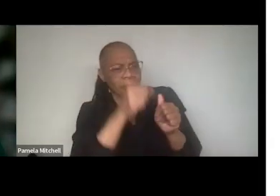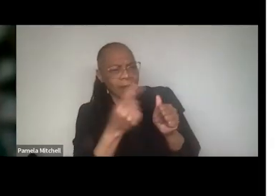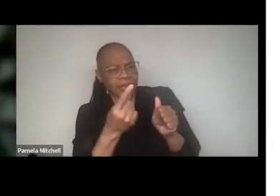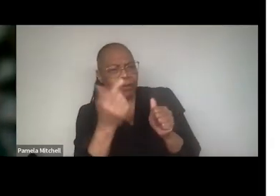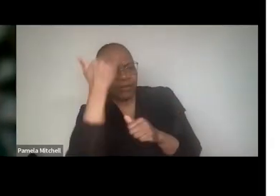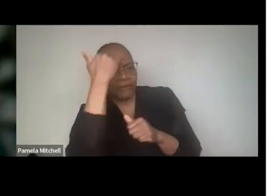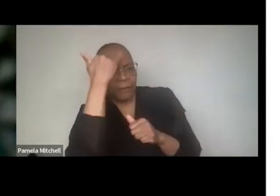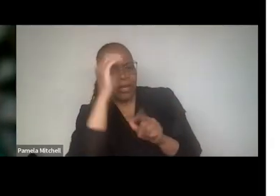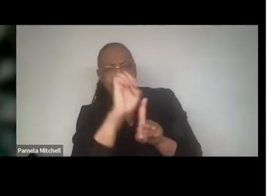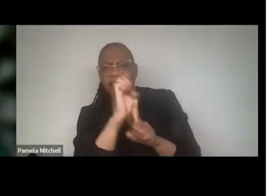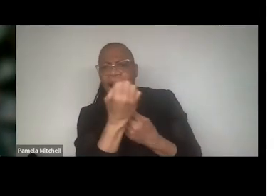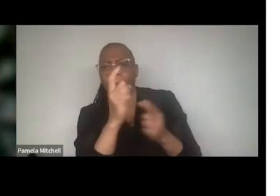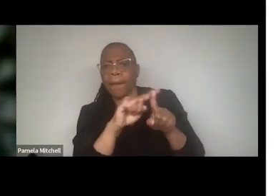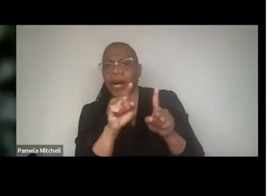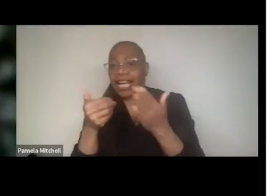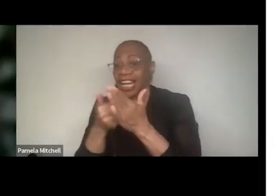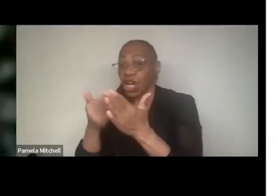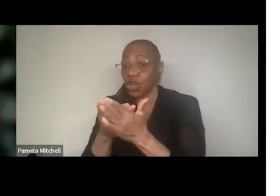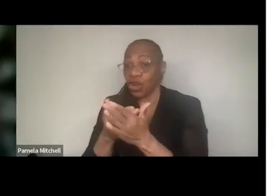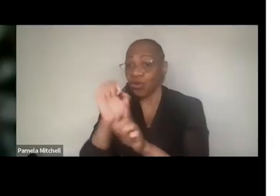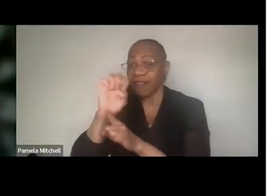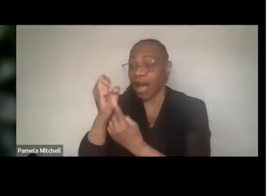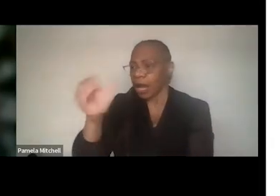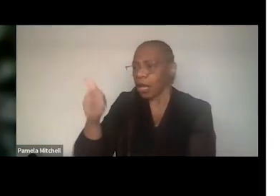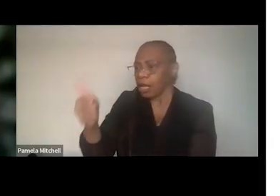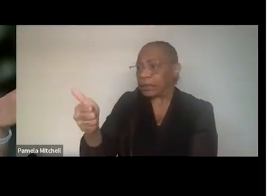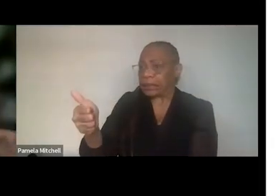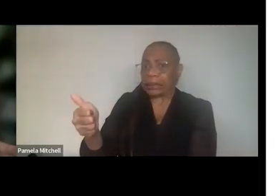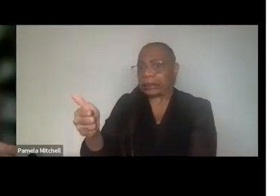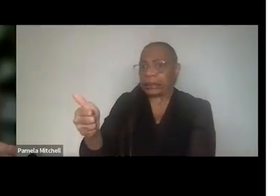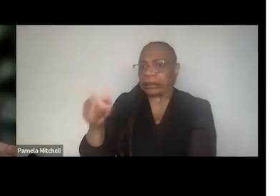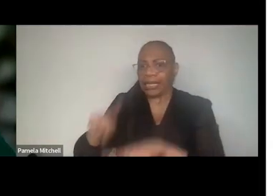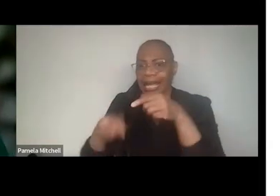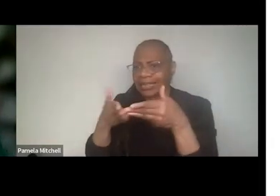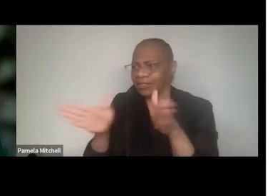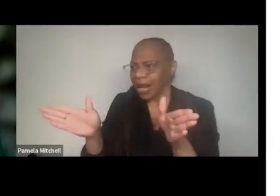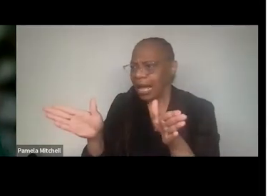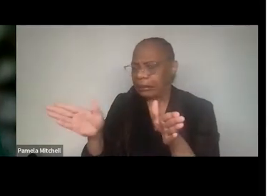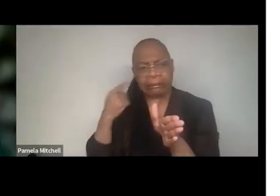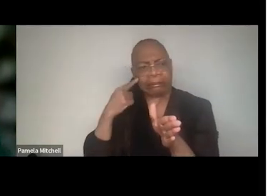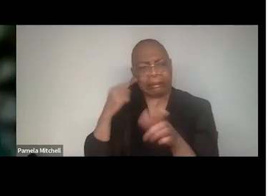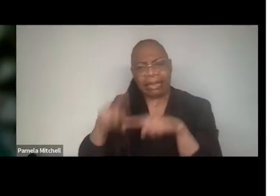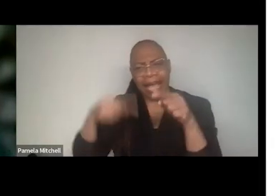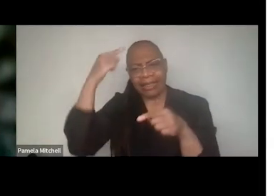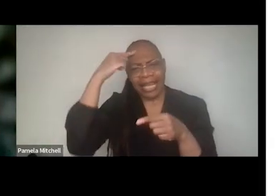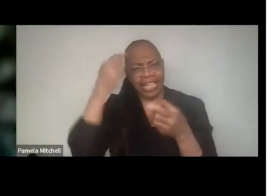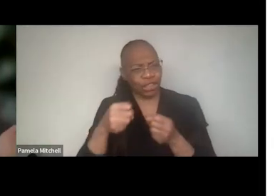pero al colocarlos en un nuevo entorno, no pueden generalizar. No pueden pensar: "Oh, esta estrategia funcionó aquí. También puedo usarla aquí".